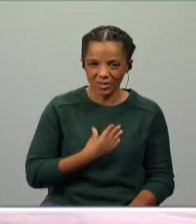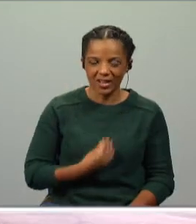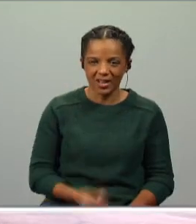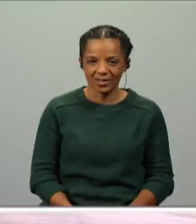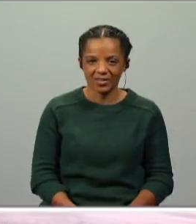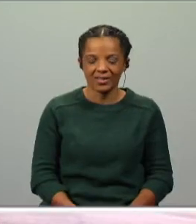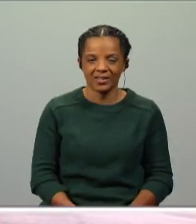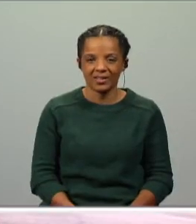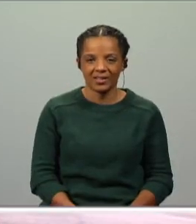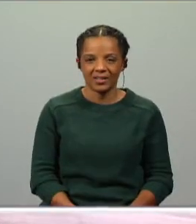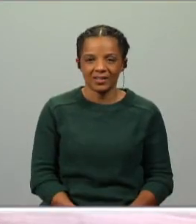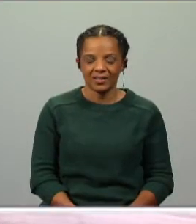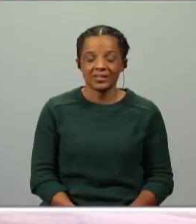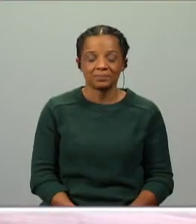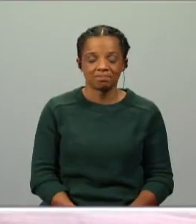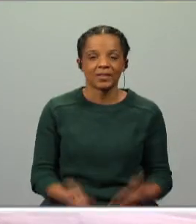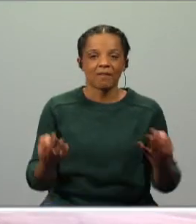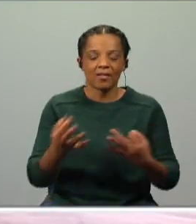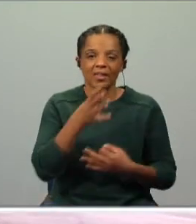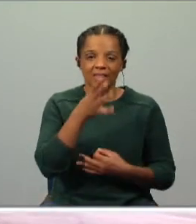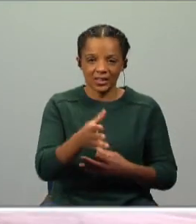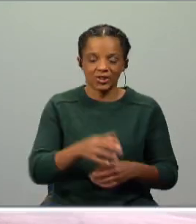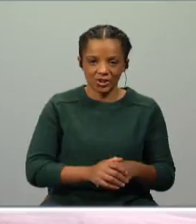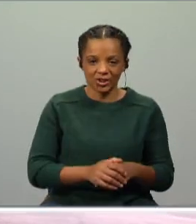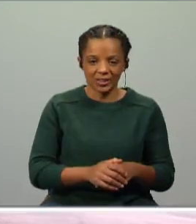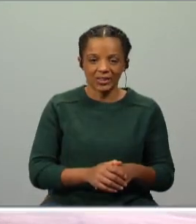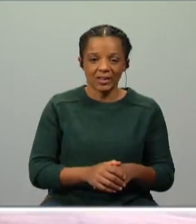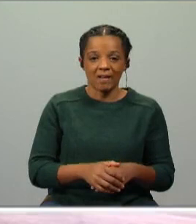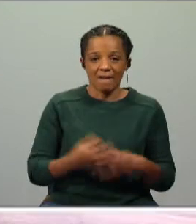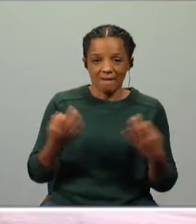Ah, realmente costuma-se dizer que o feitiço vira contra o feiticeiro.